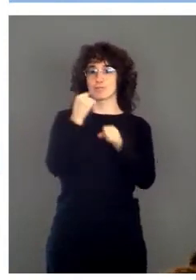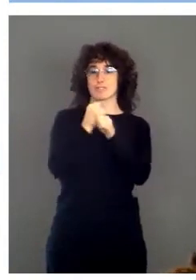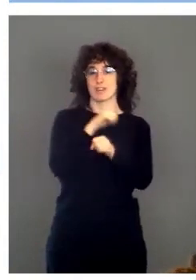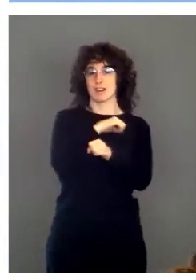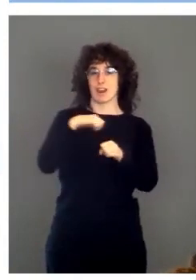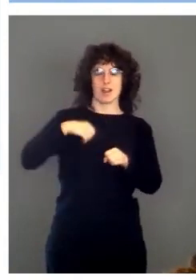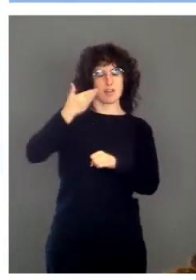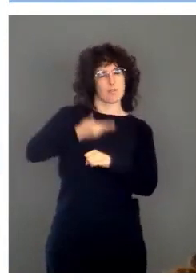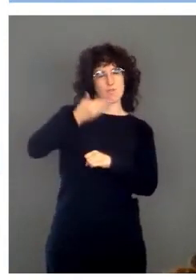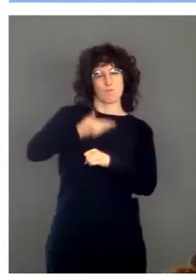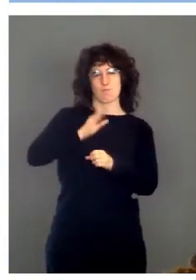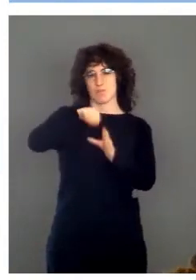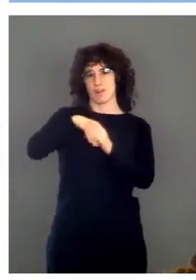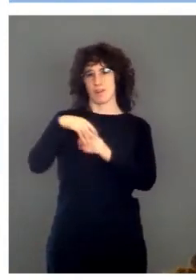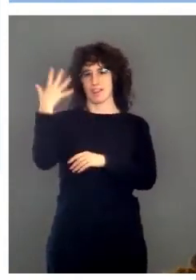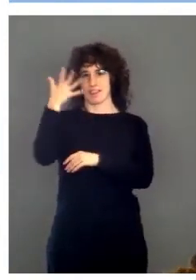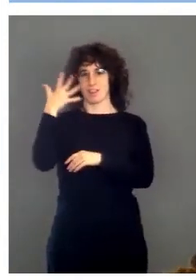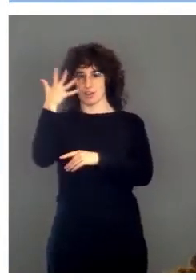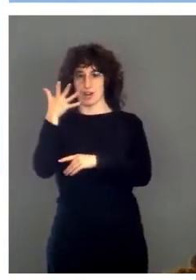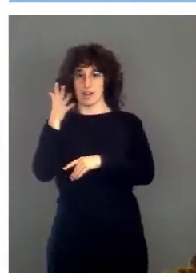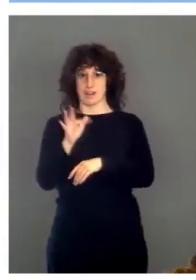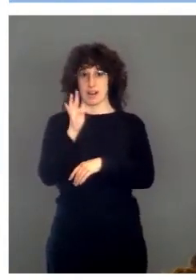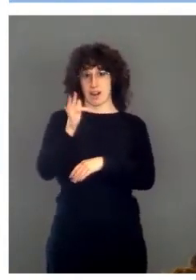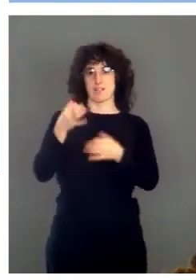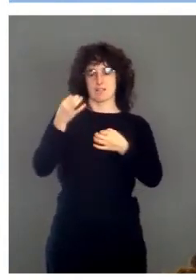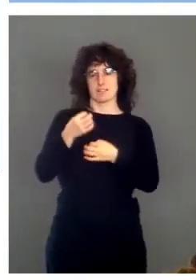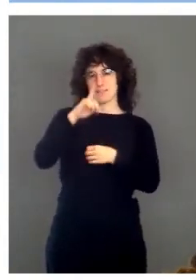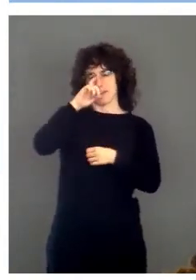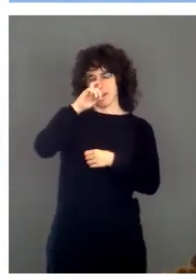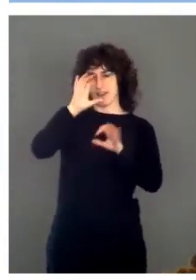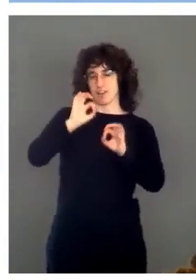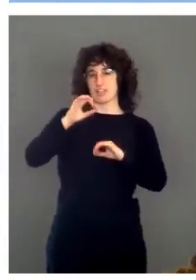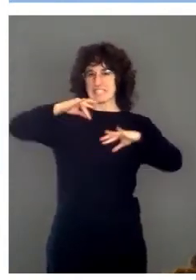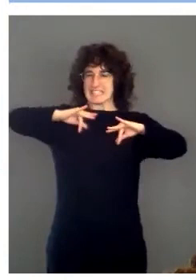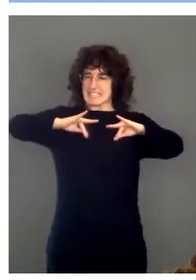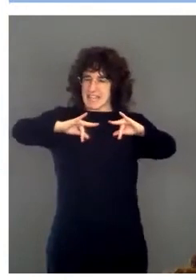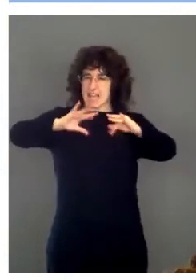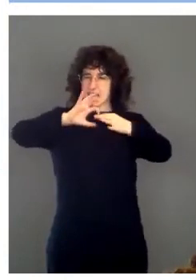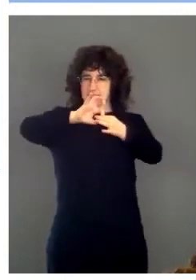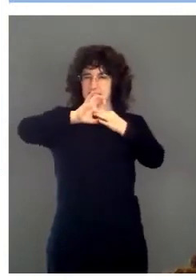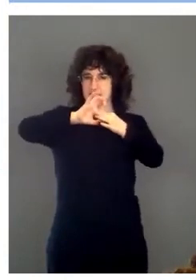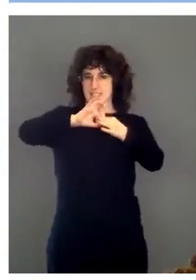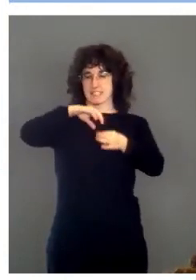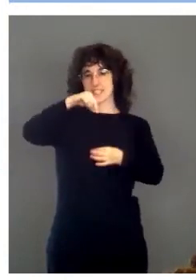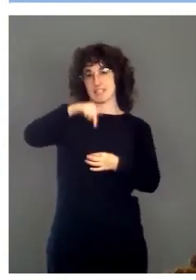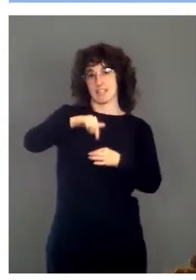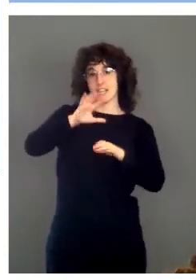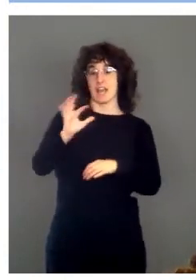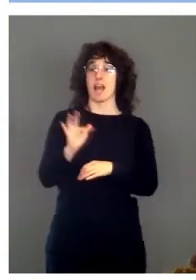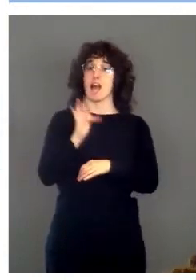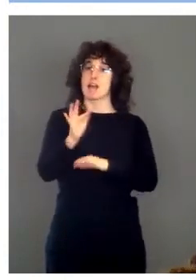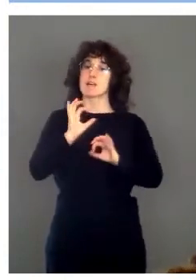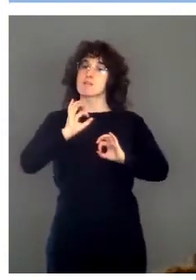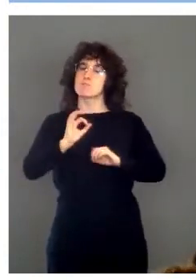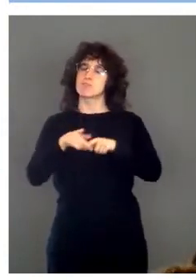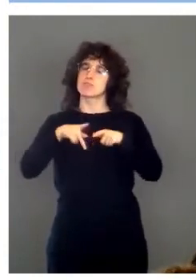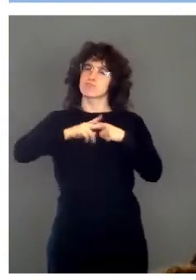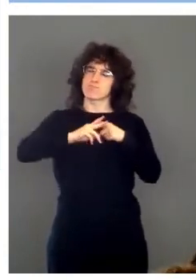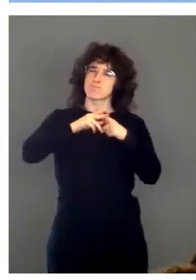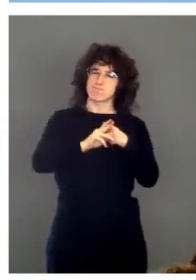Hemos recordado que está en todo el territorio que nos permite vertebrar el territorio Que es una de las mejores herramientas que tenemos en la lucha contra el despoblamiento